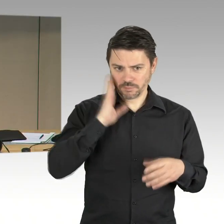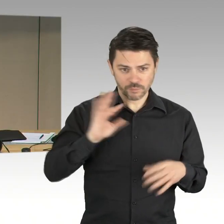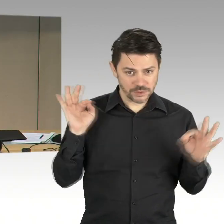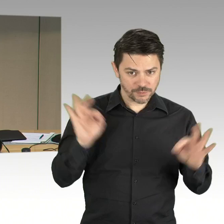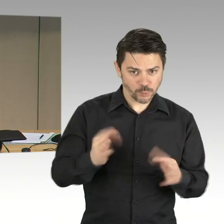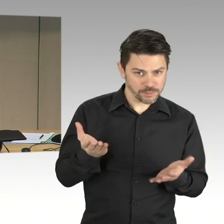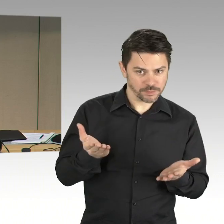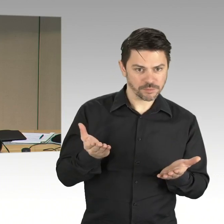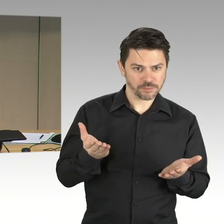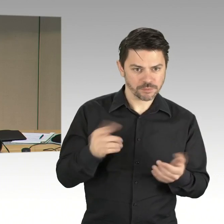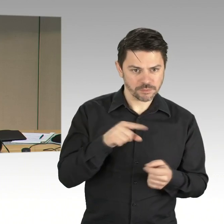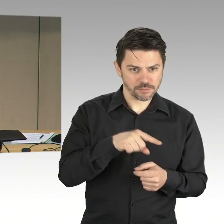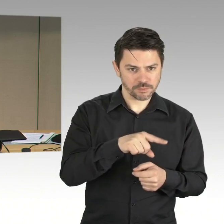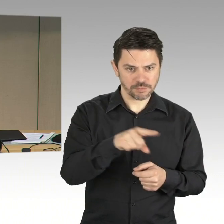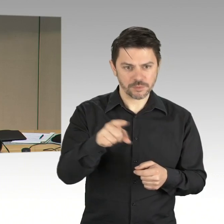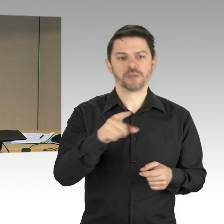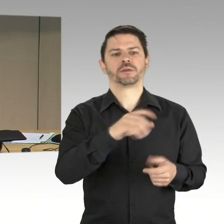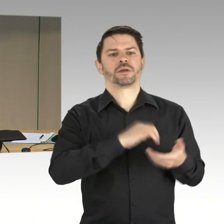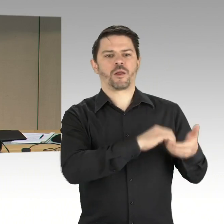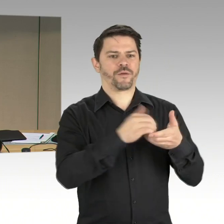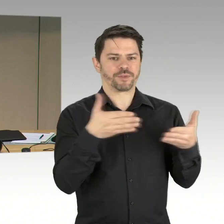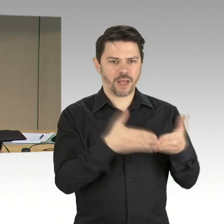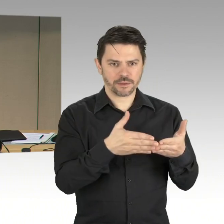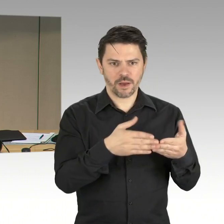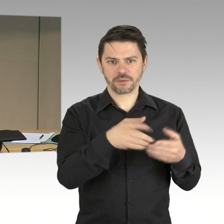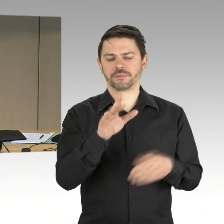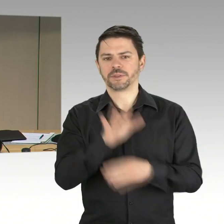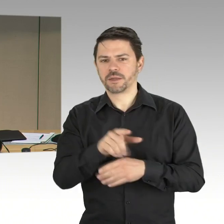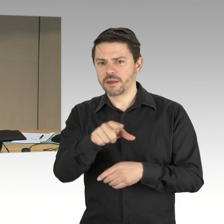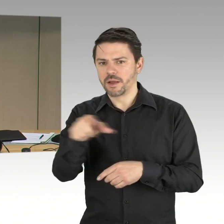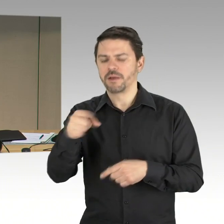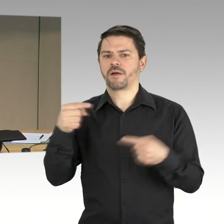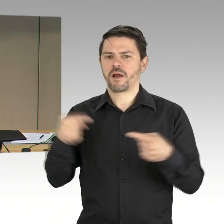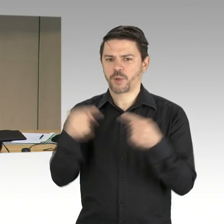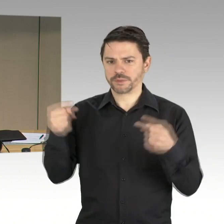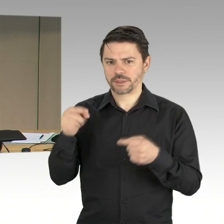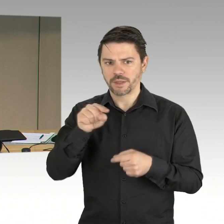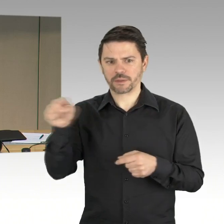Ersteres war die Mehrheit, dann rufe ich dieses Thema für die Aktuelle Stunde unter dem Tagesordnungspunkt 1 auf,